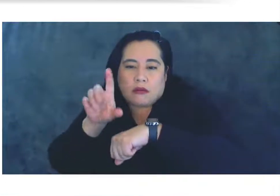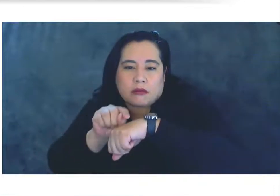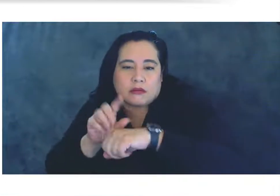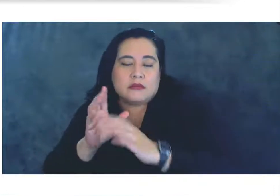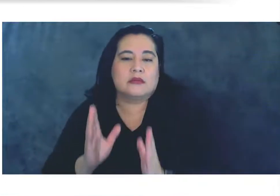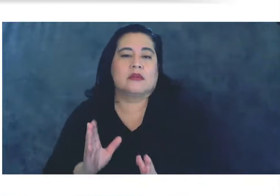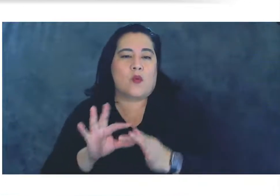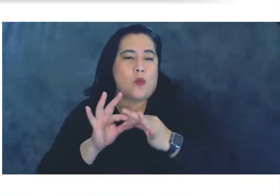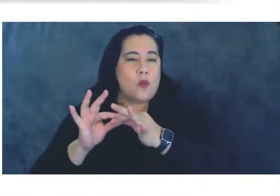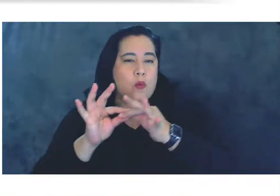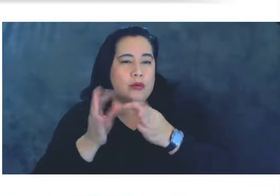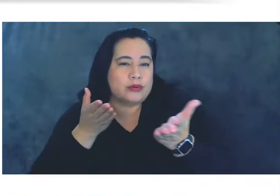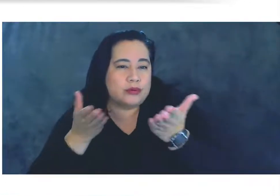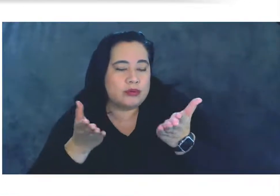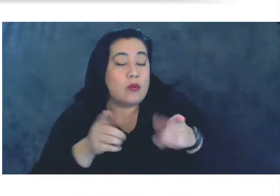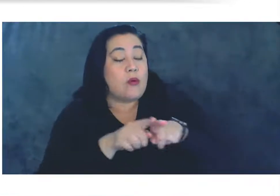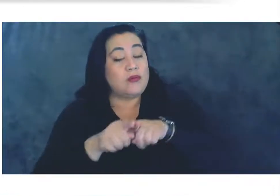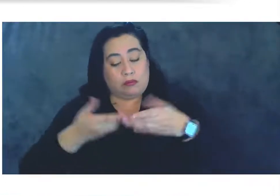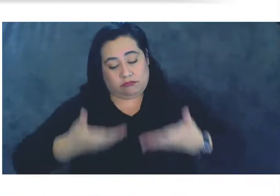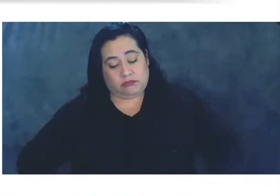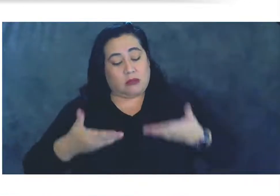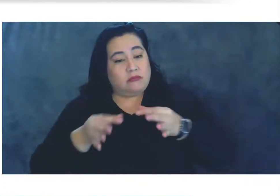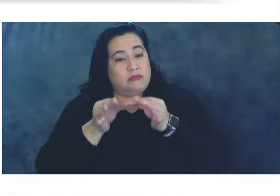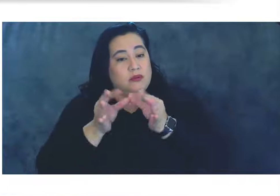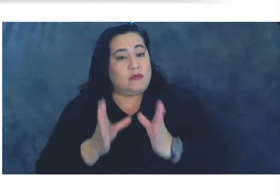coordinadora de servicios y soy intérprete en activo.